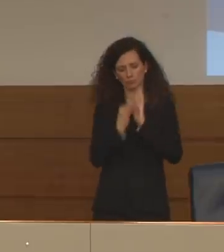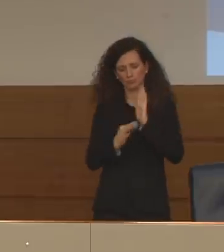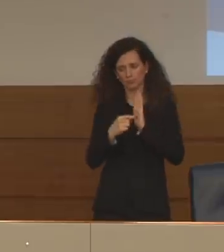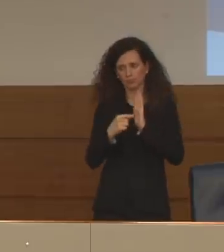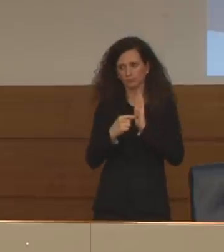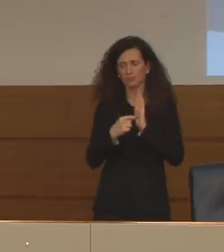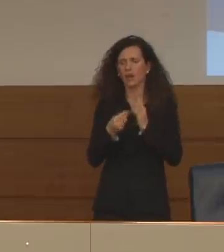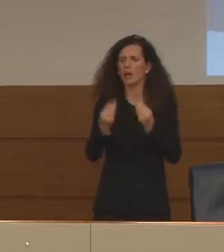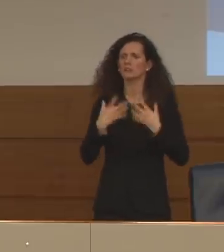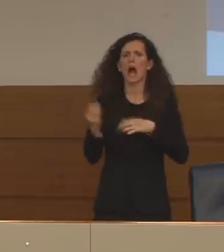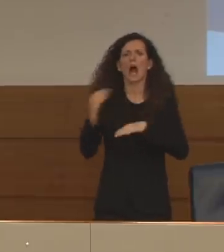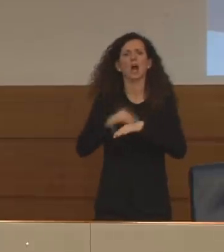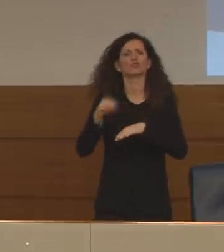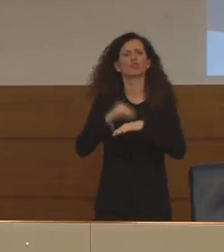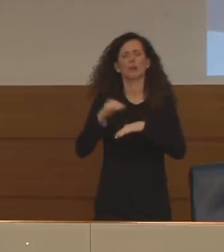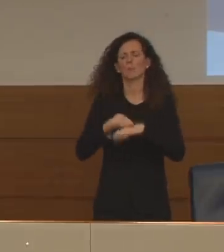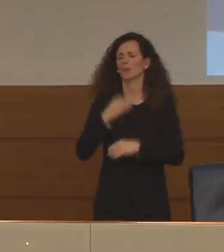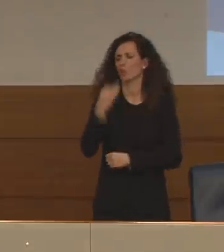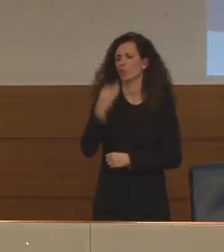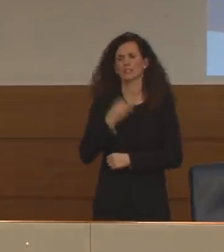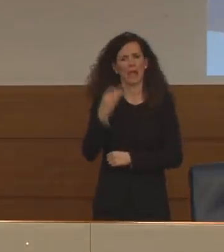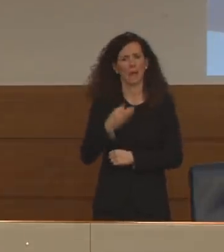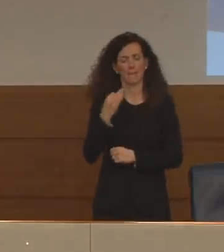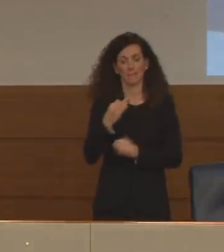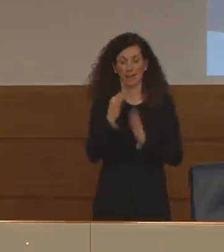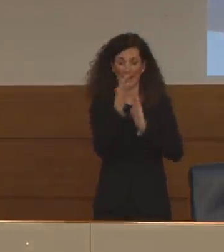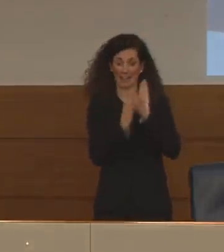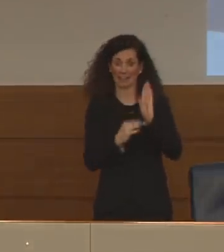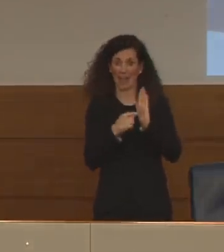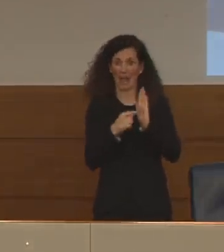essere aggiornati su quello che avviene, sono dei dati importanti li osserviamo